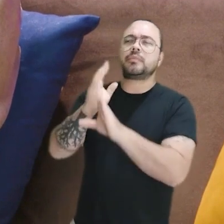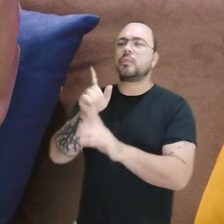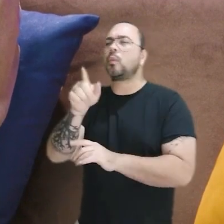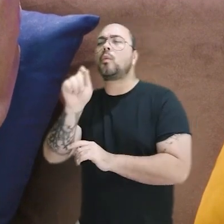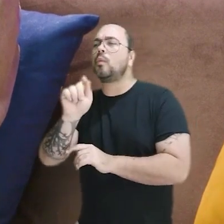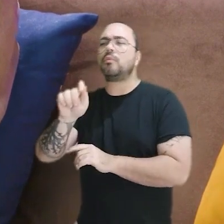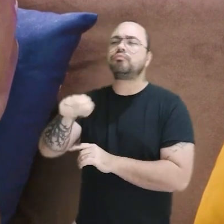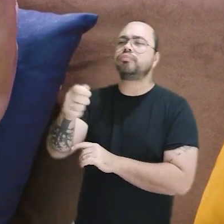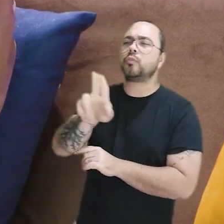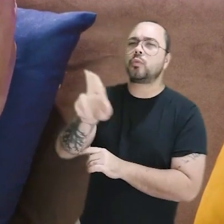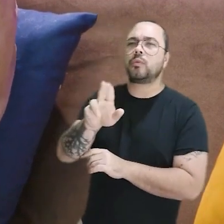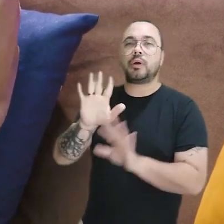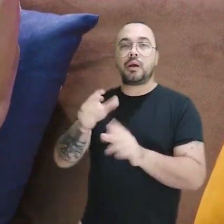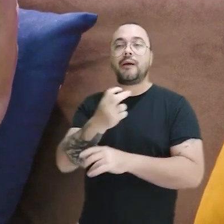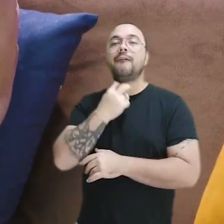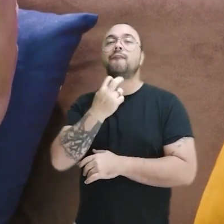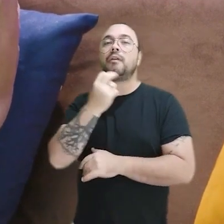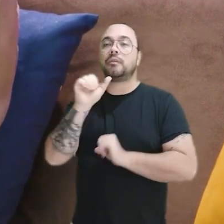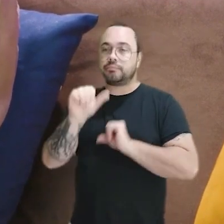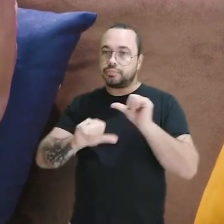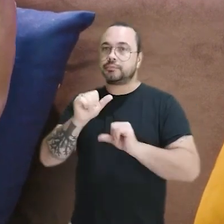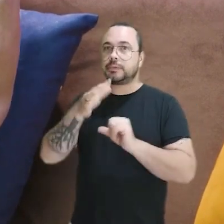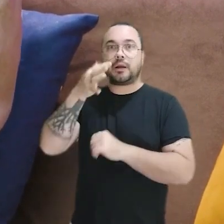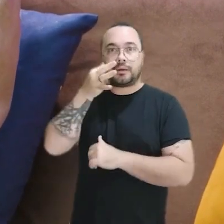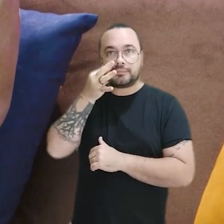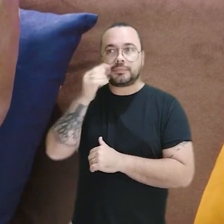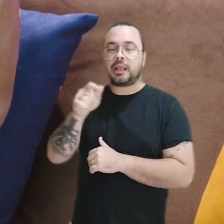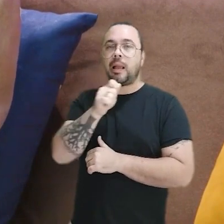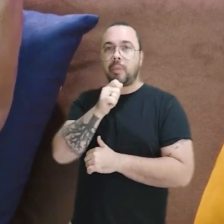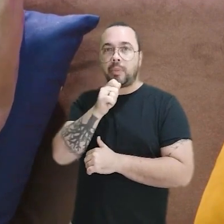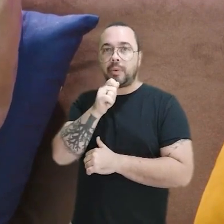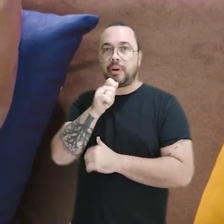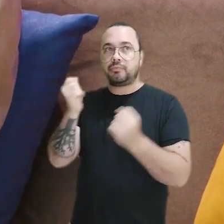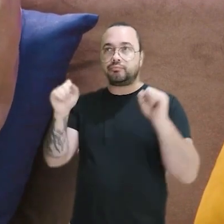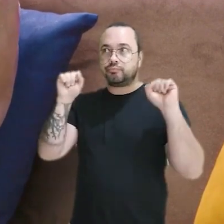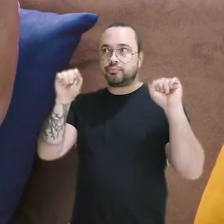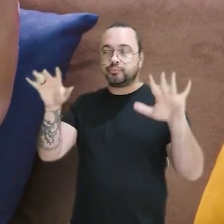a gente... A gente modificou a voz do cara ao vivo mesmo, ele fala no microfone, aí nas caixas já sai a voz dele